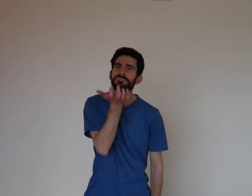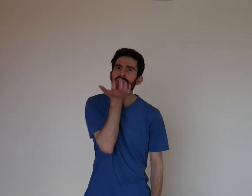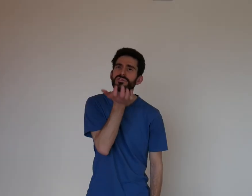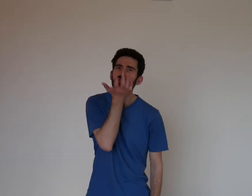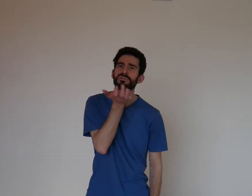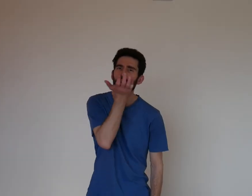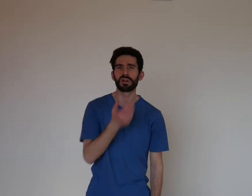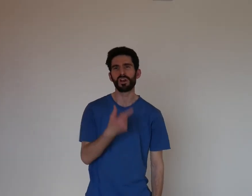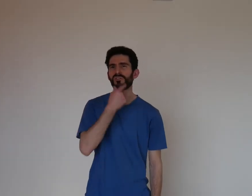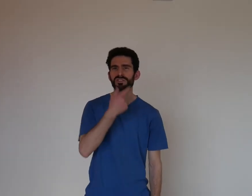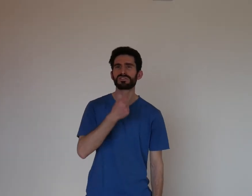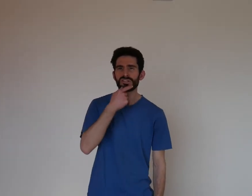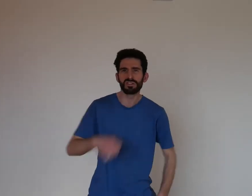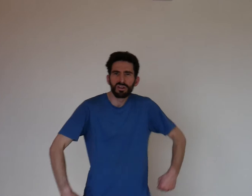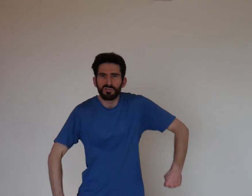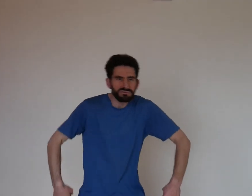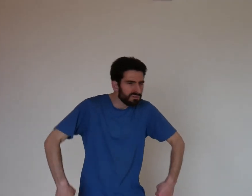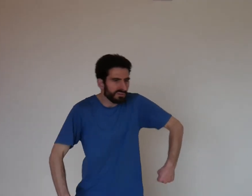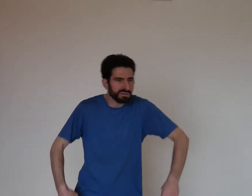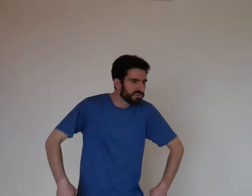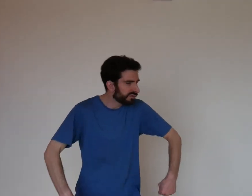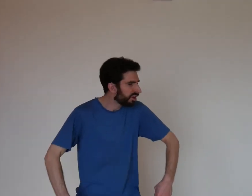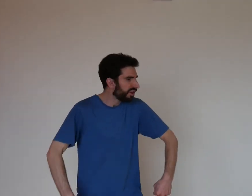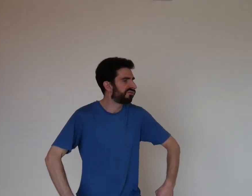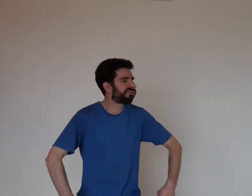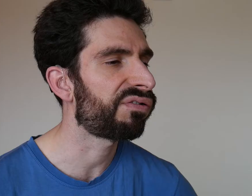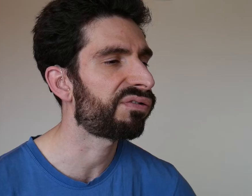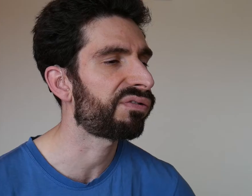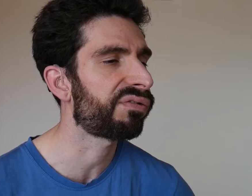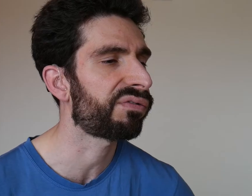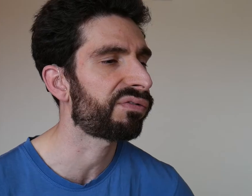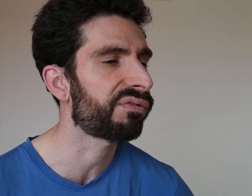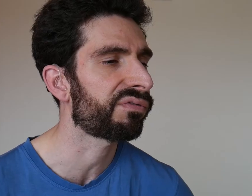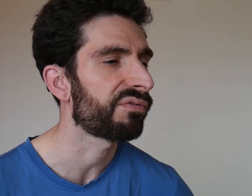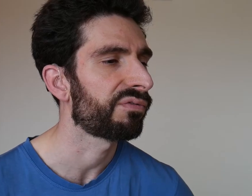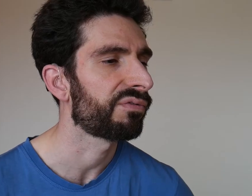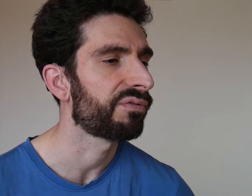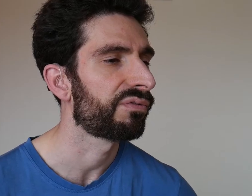Pendant la préhistoire, c'était facile. *Se soulage*